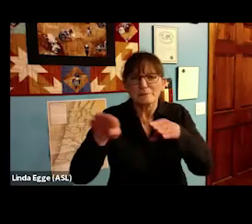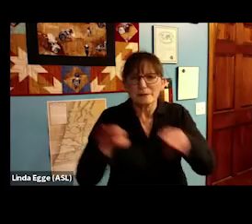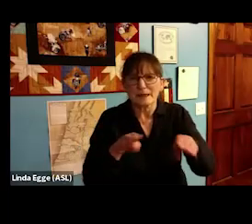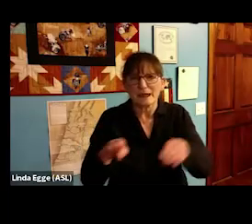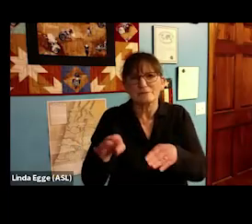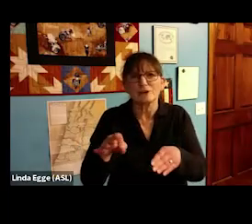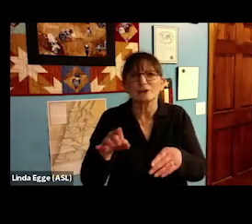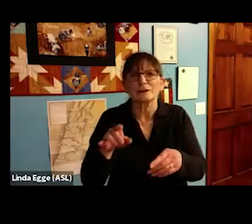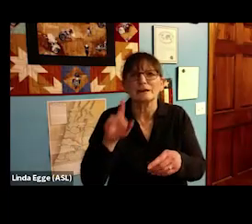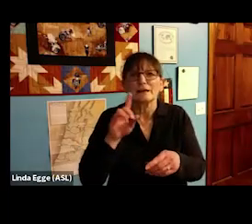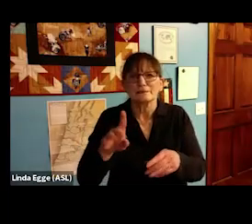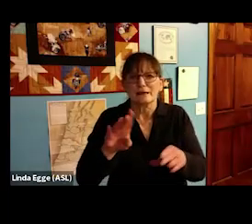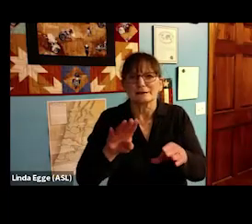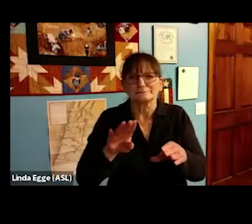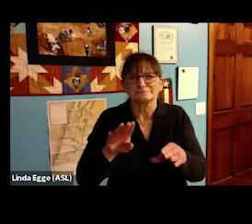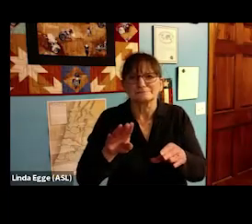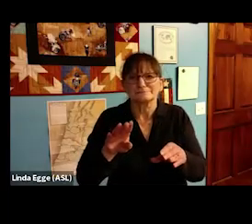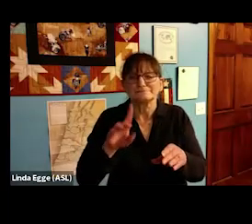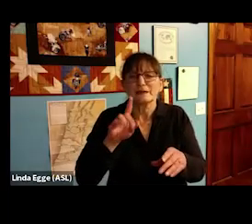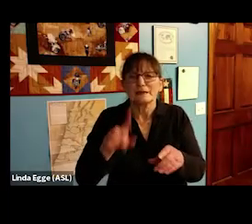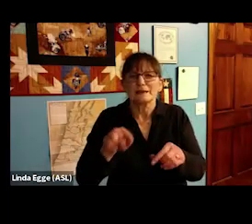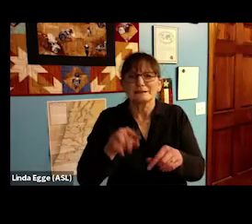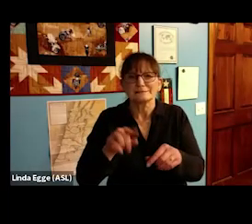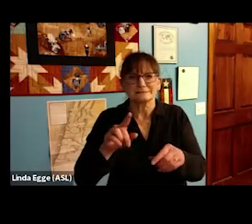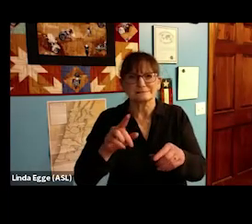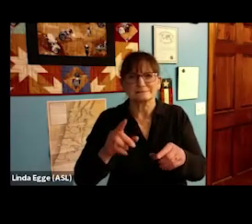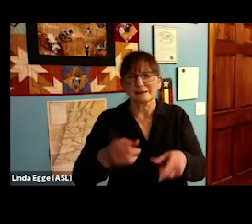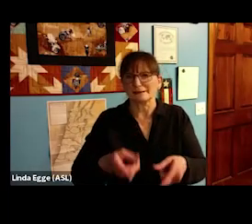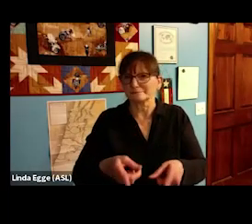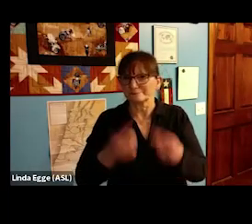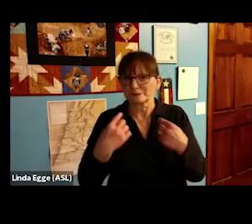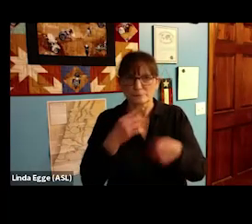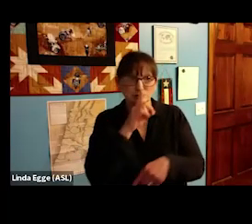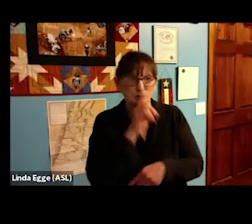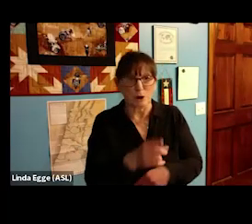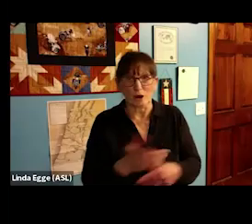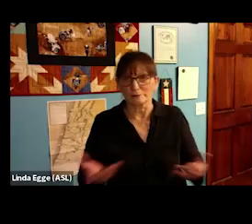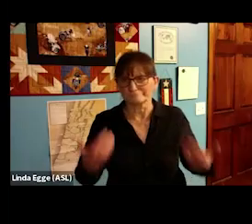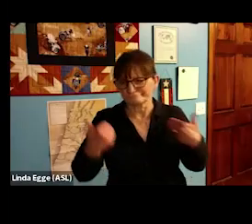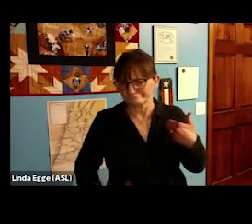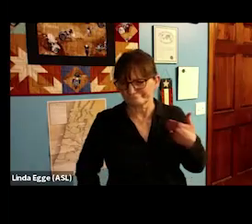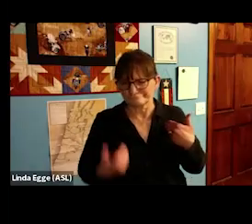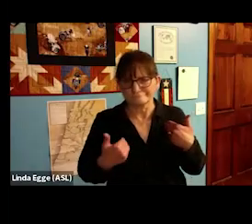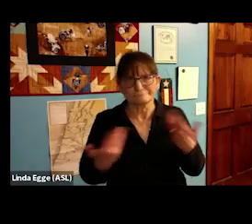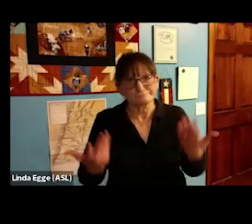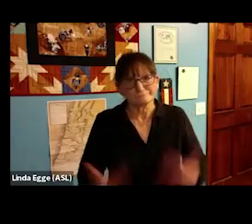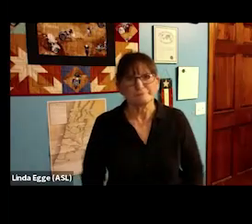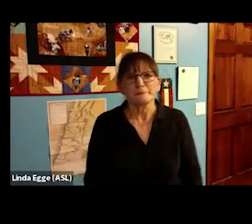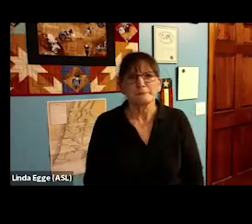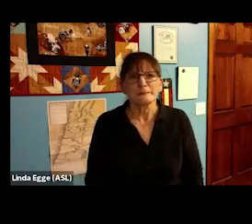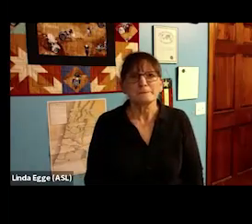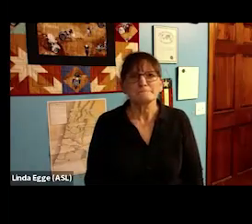de ingresos públicos calificados. Si una persona vive en un hogar de asistencia pública, consideraremos que esa persona